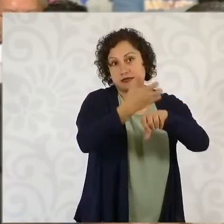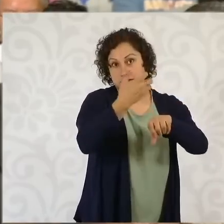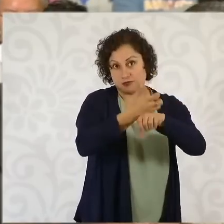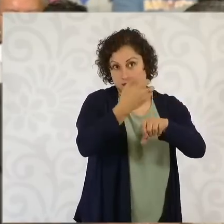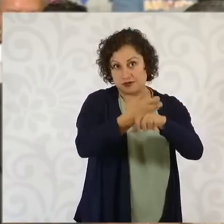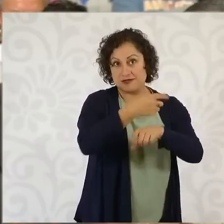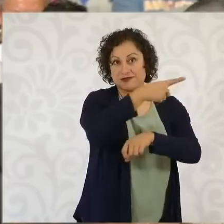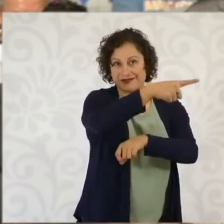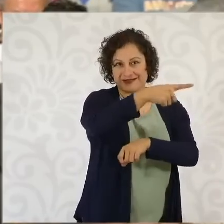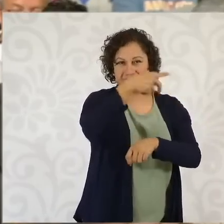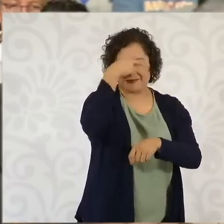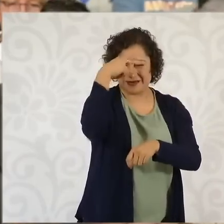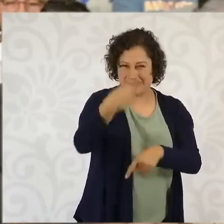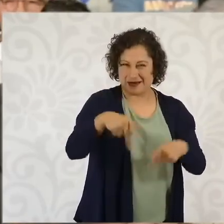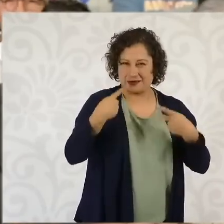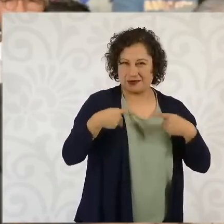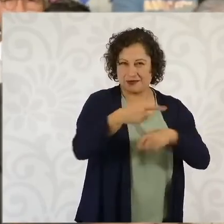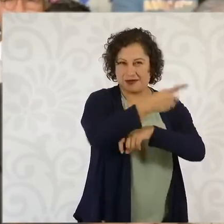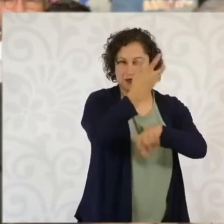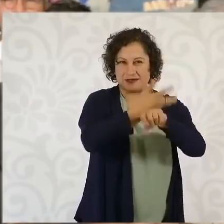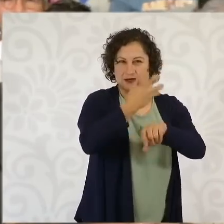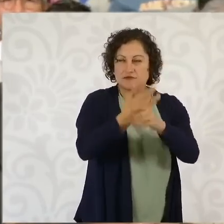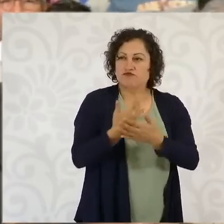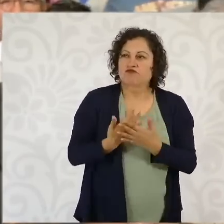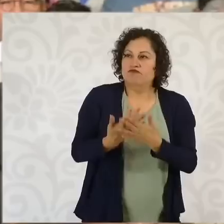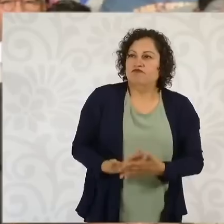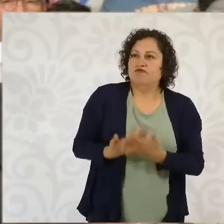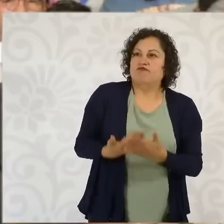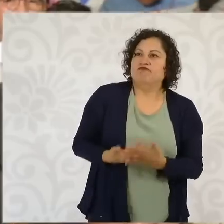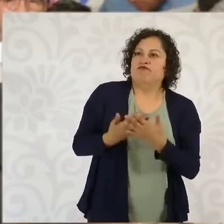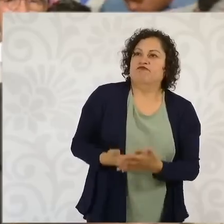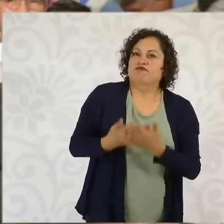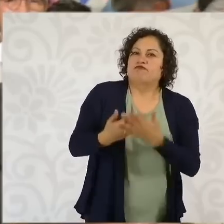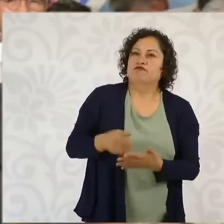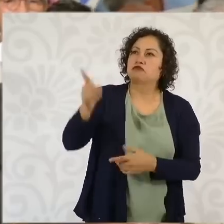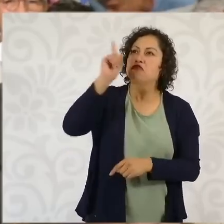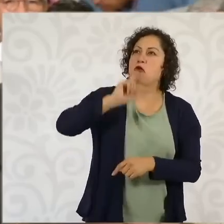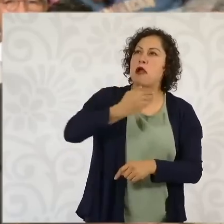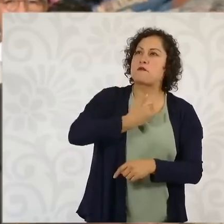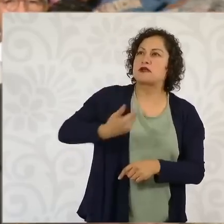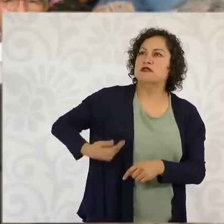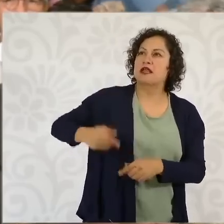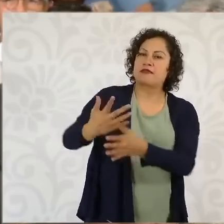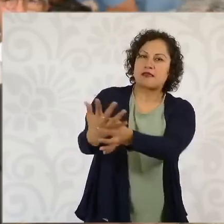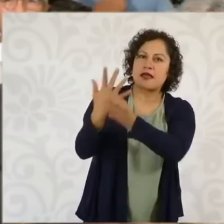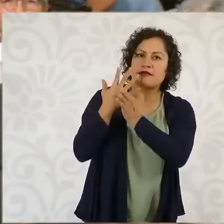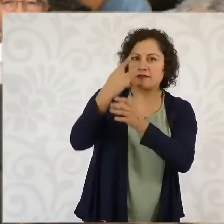indica Perdón no mandato sino alguna sugerencia que pueda ser la presidenta yo recuerdo al eh